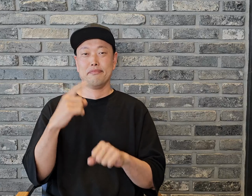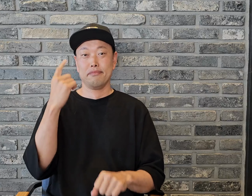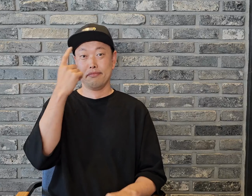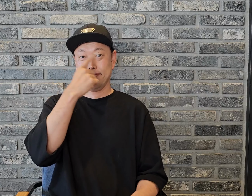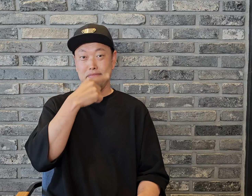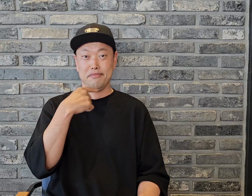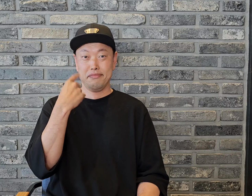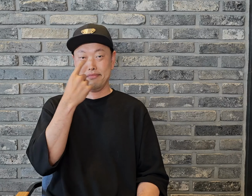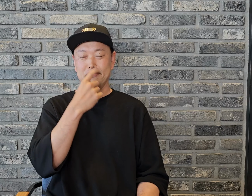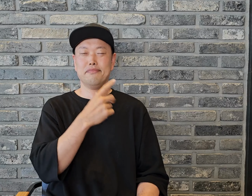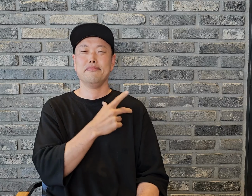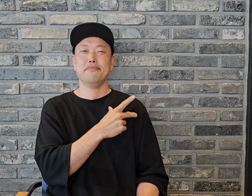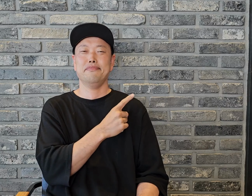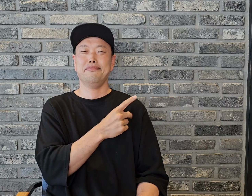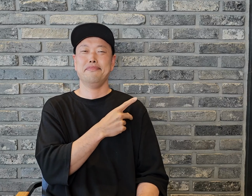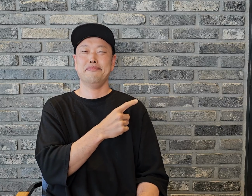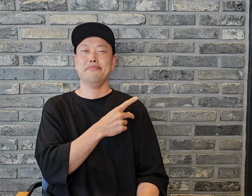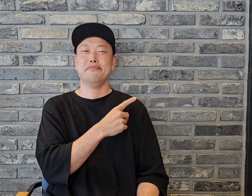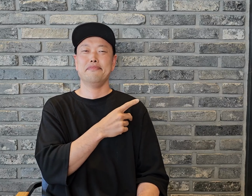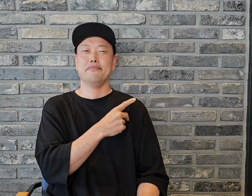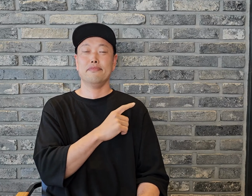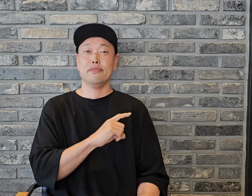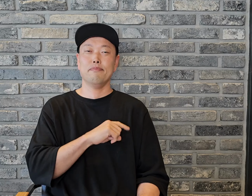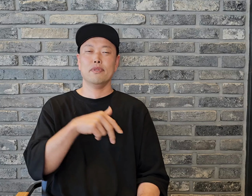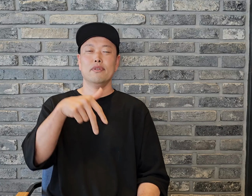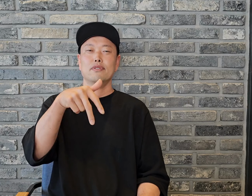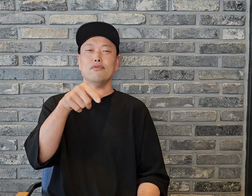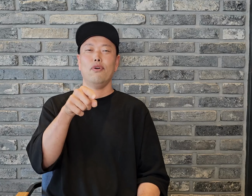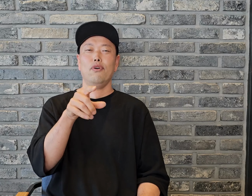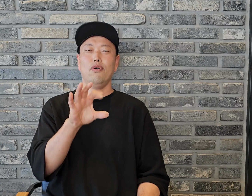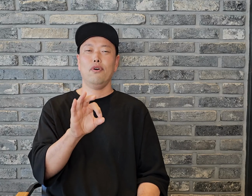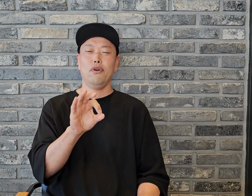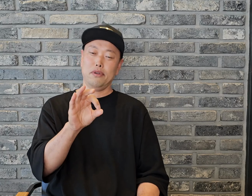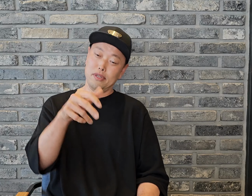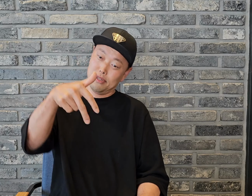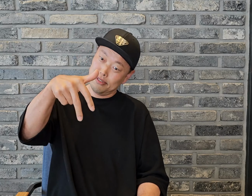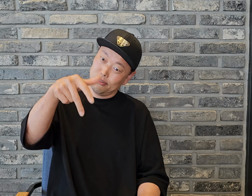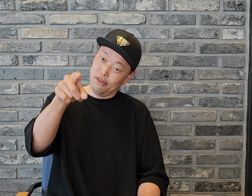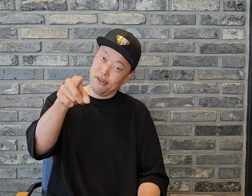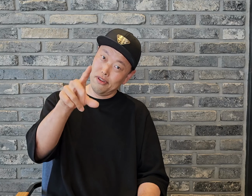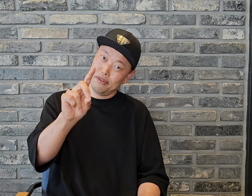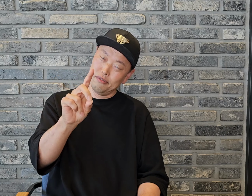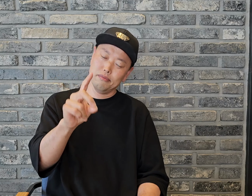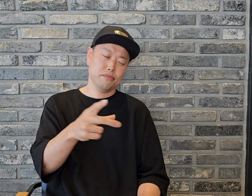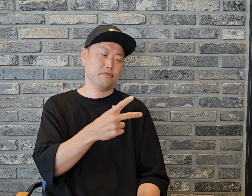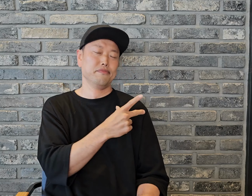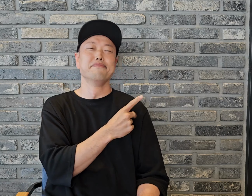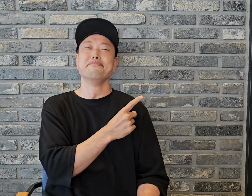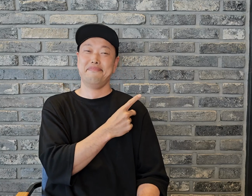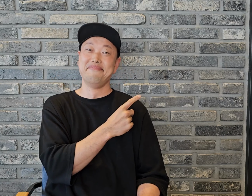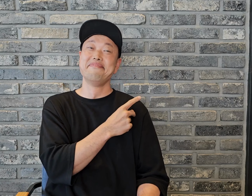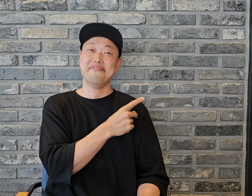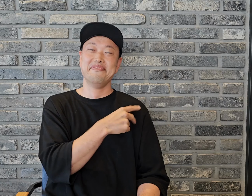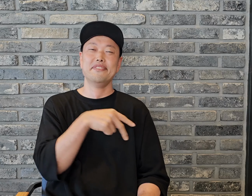Der Name in der Gebärdensprache leitet sich von meinem Nachnamen „Jeong“ ab und ich drücke ihn so aus: